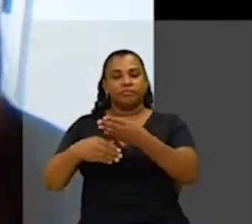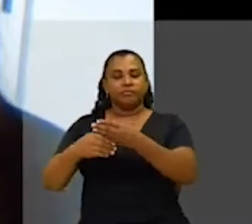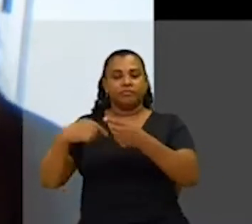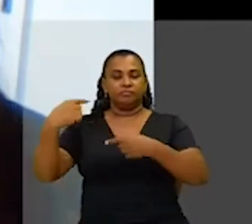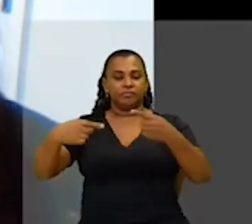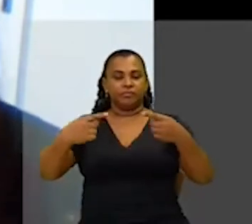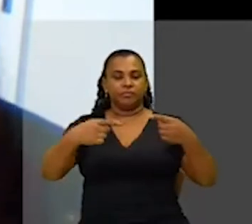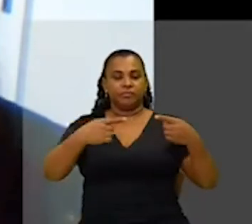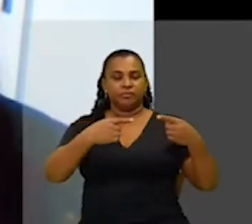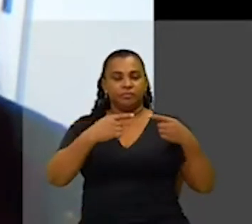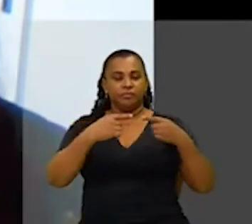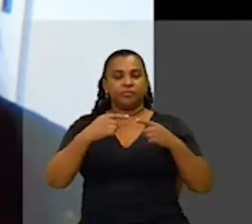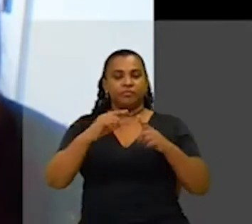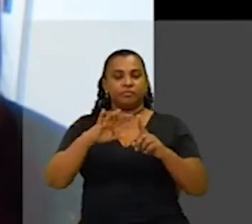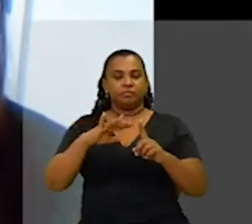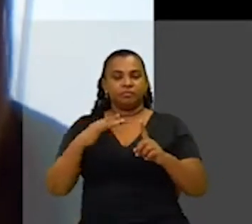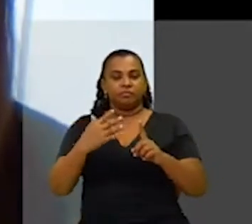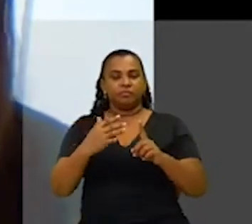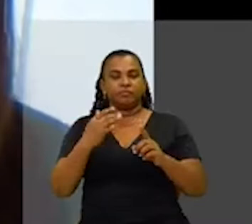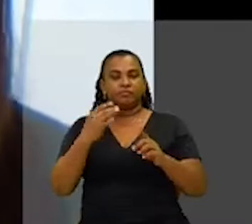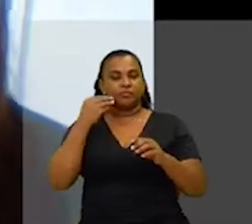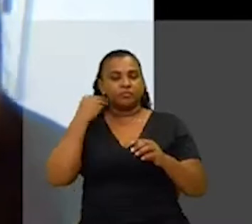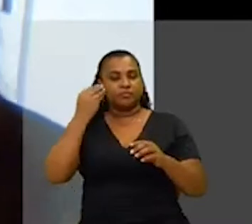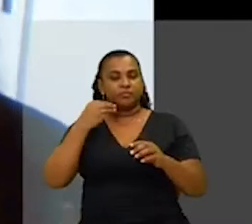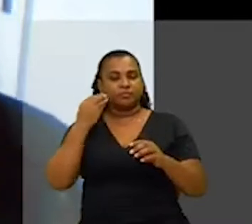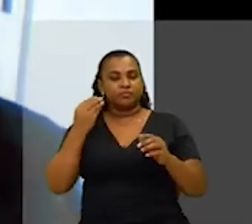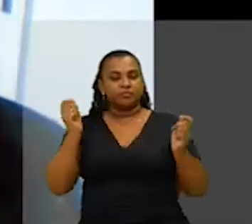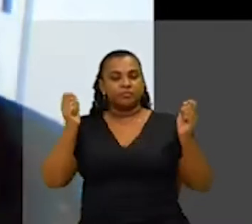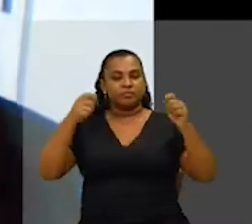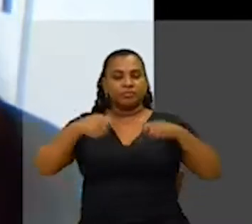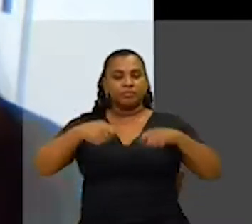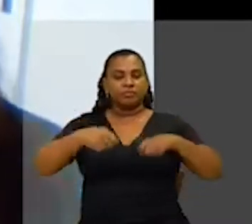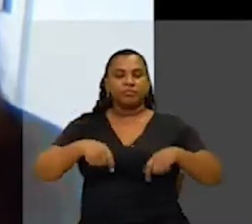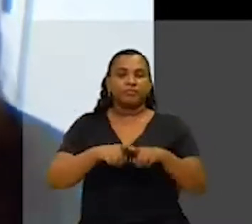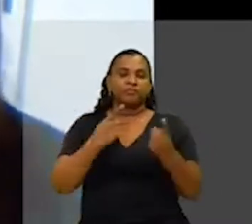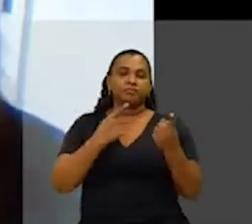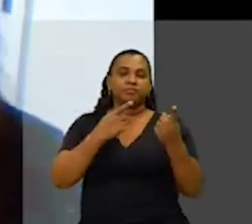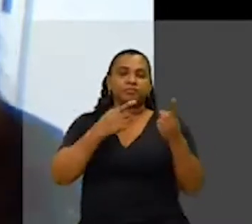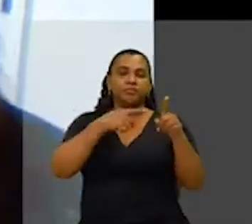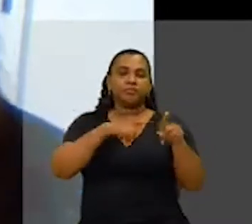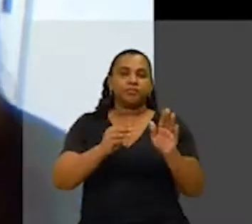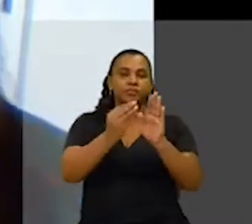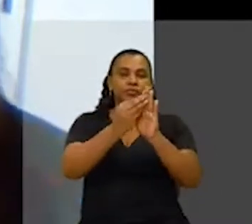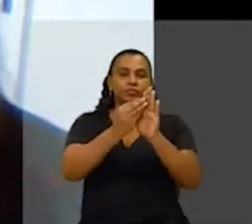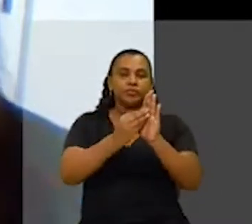torno das experiências potencialidades e os desafios colocados os mandatos políticos no